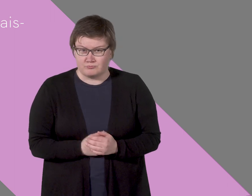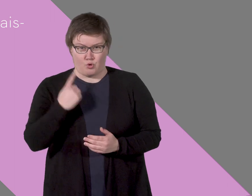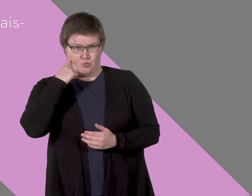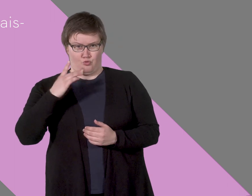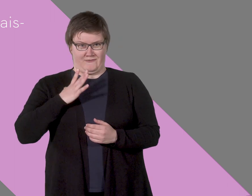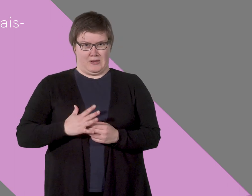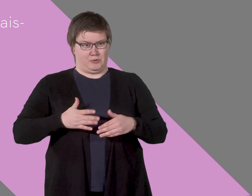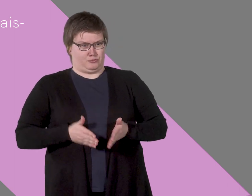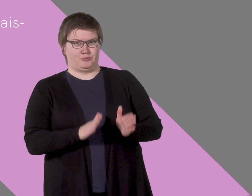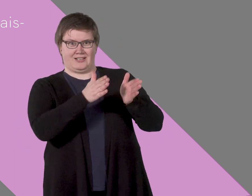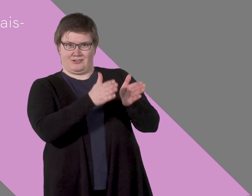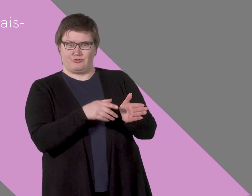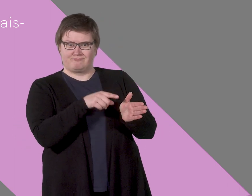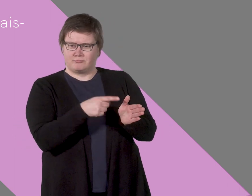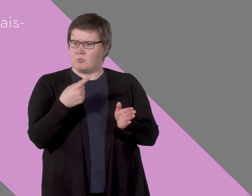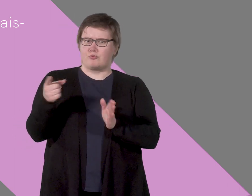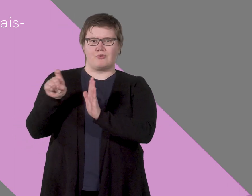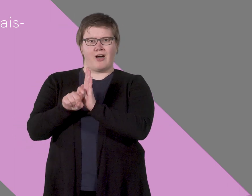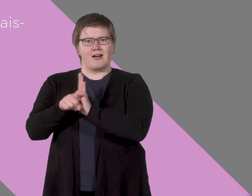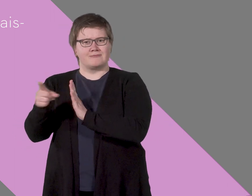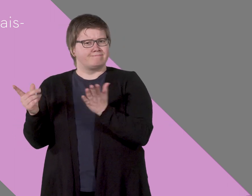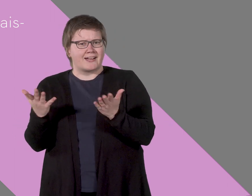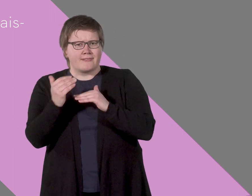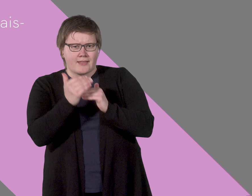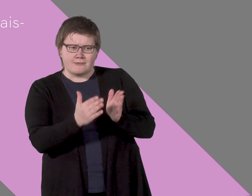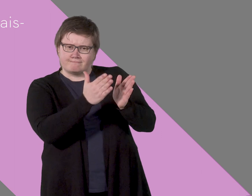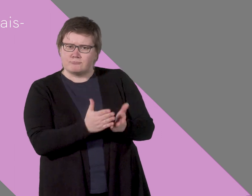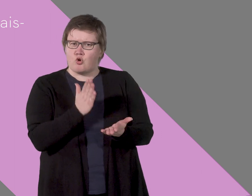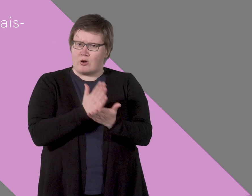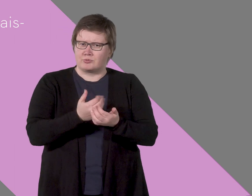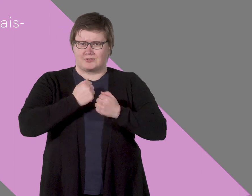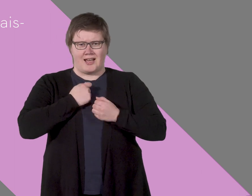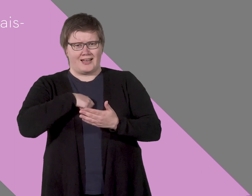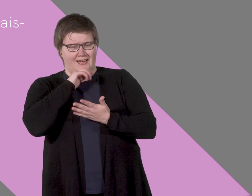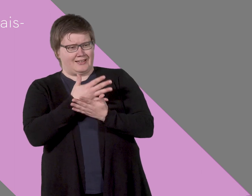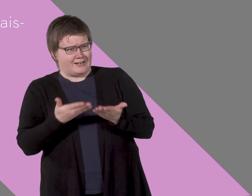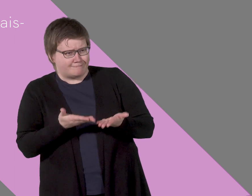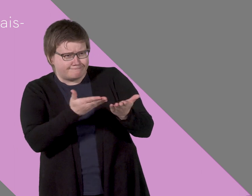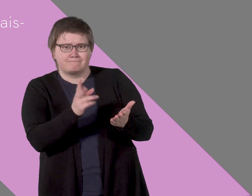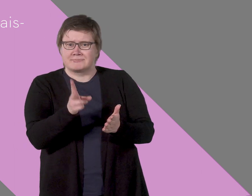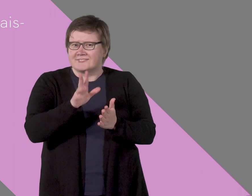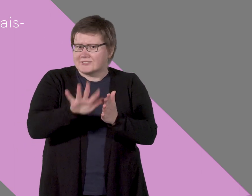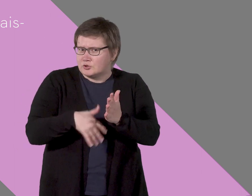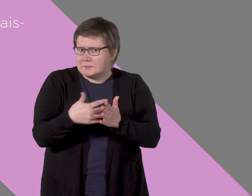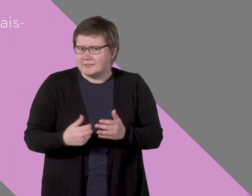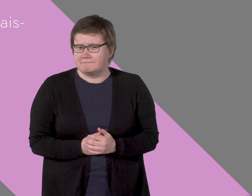Mikään muu lainsäädäntö ei takaa kuulovammaisena syntyneelle oikeutta - saada viittomakieltä äidinkielekseen.